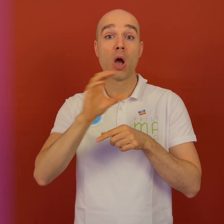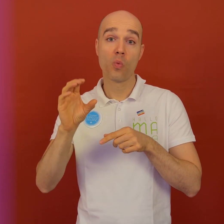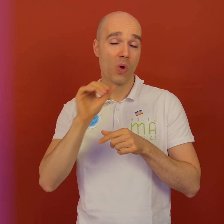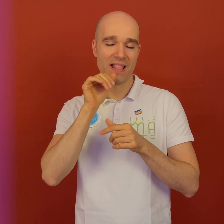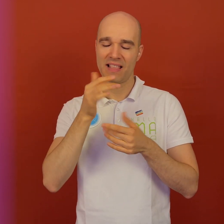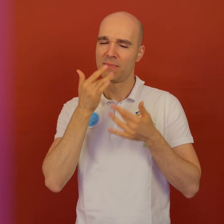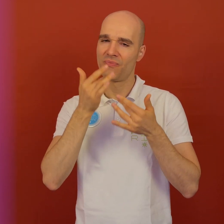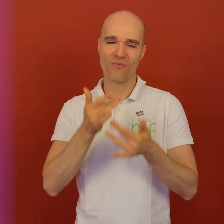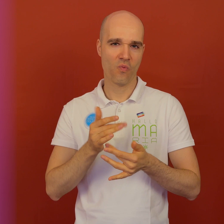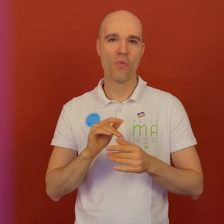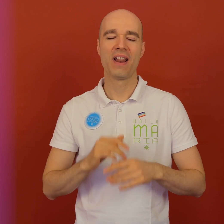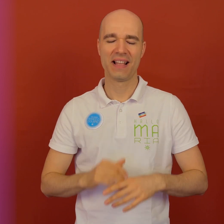auch kein Cola.